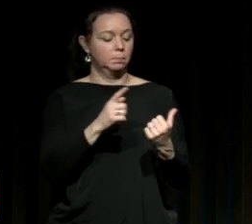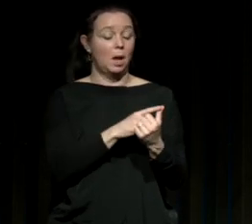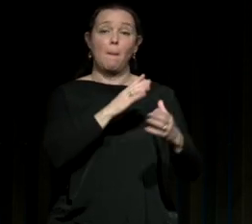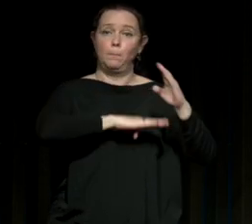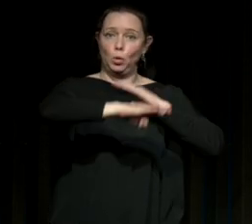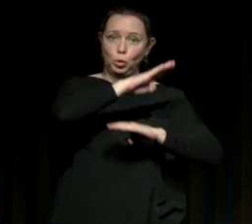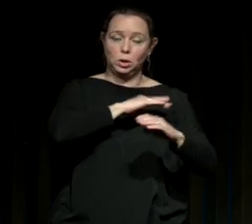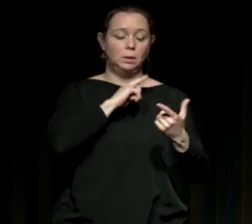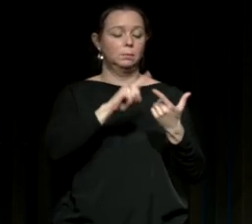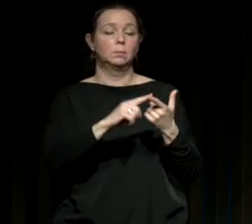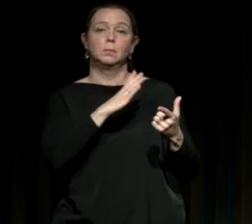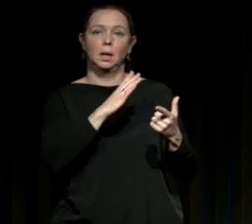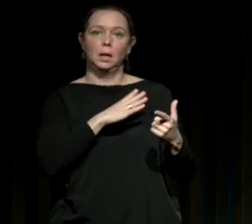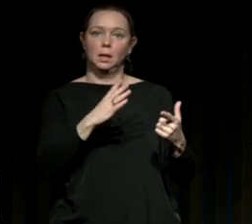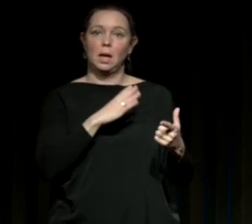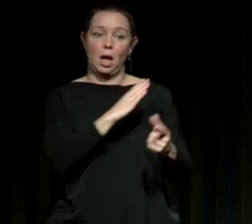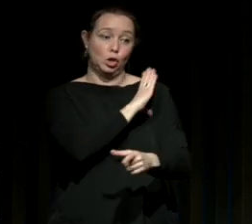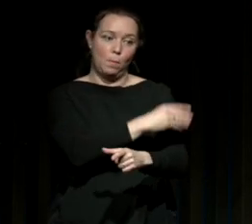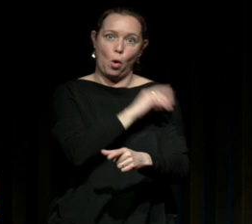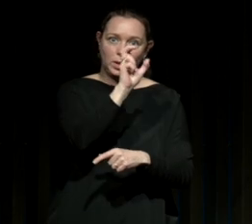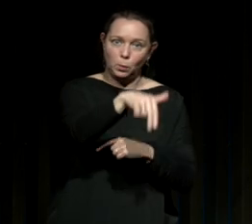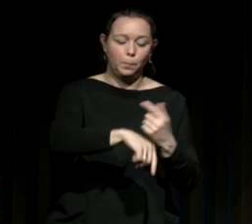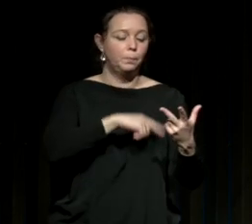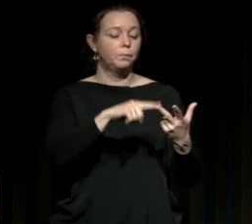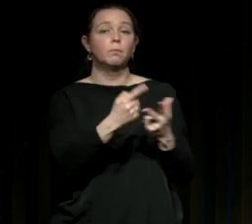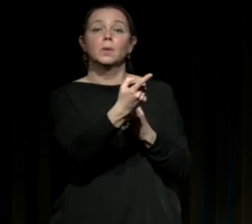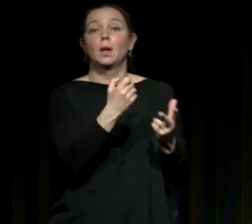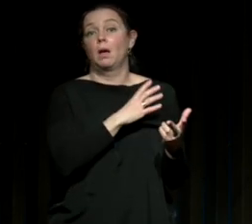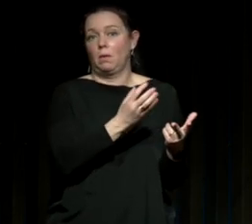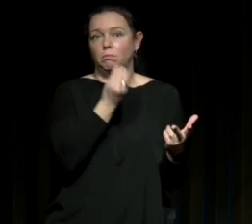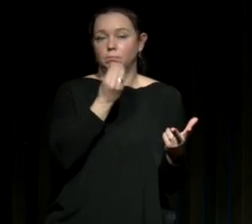l'activité physique la consommation alimentaire en lien avec la production les influences aussi